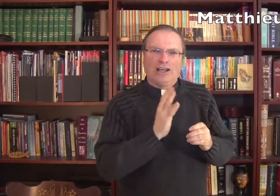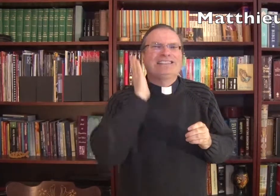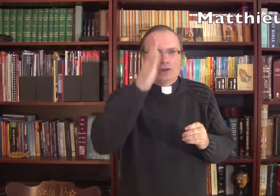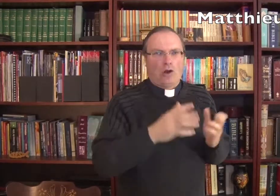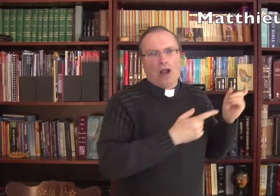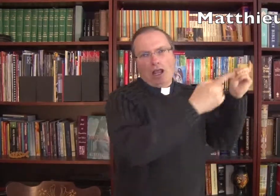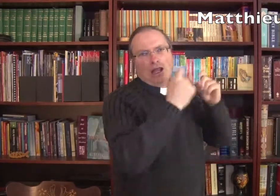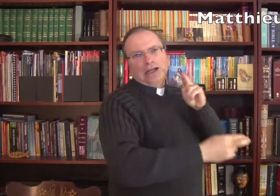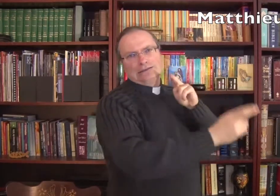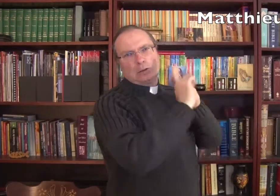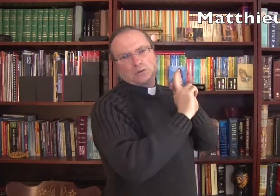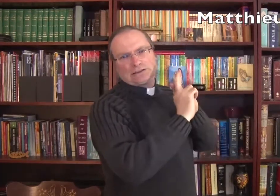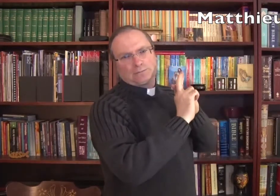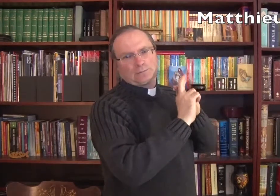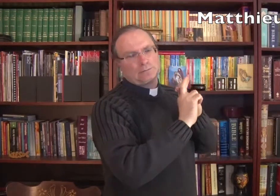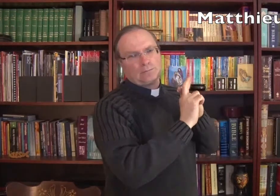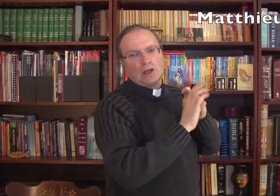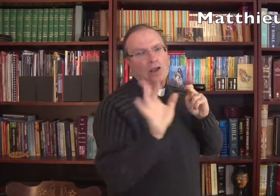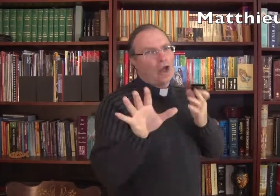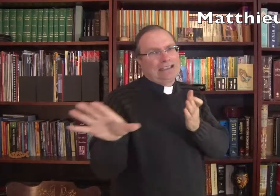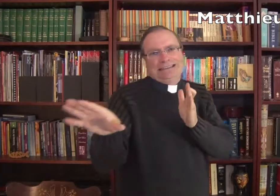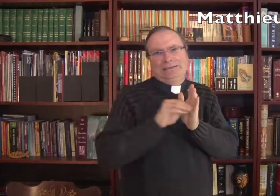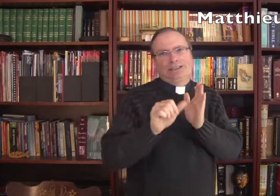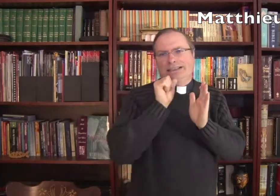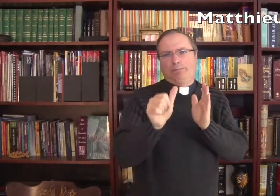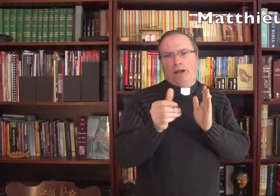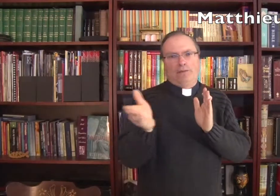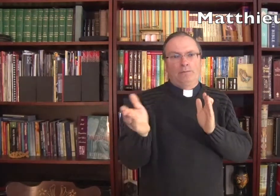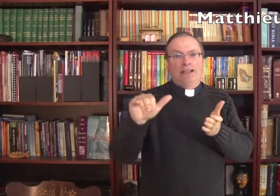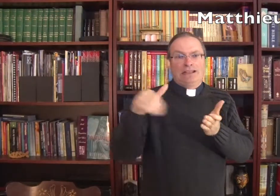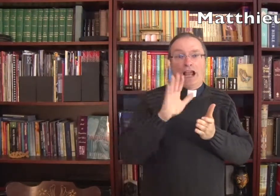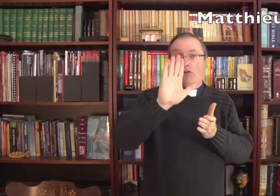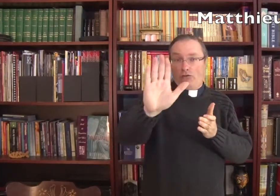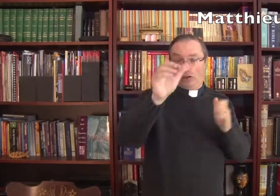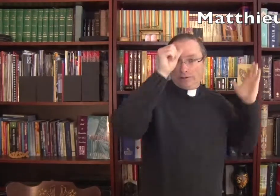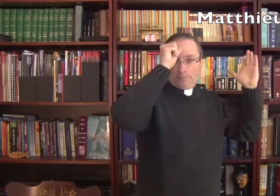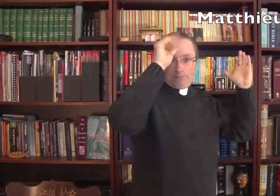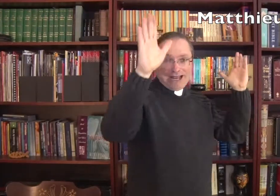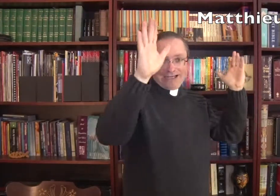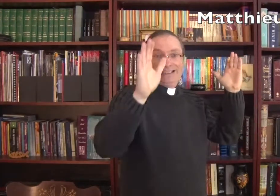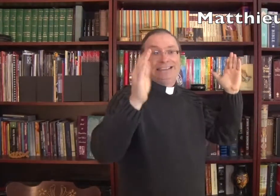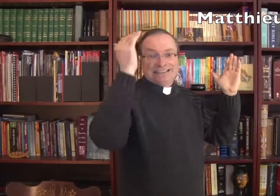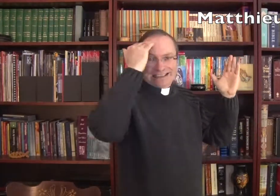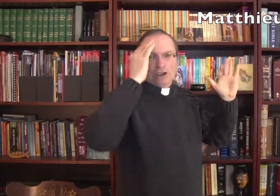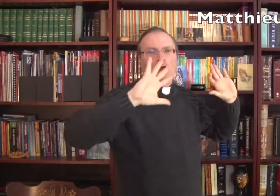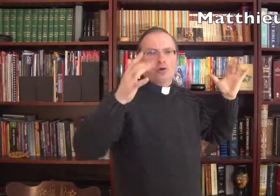ils seront exaucés. Ne les imitez pas, car votre Père sait de quoi